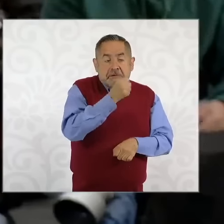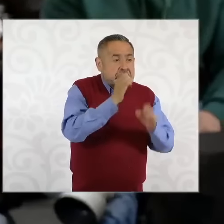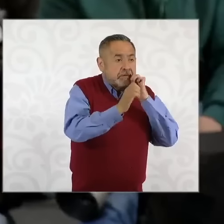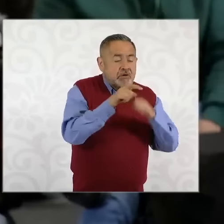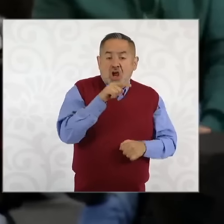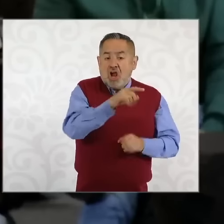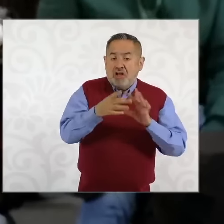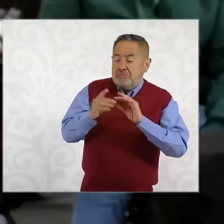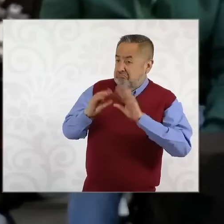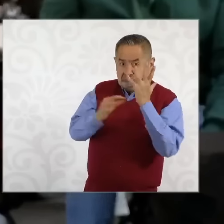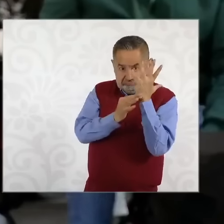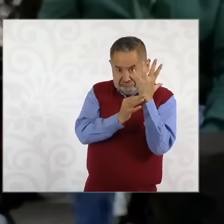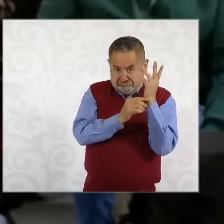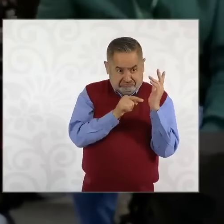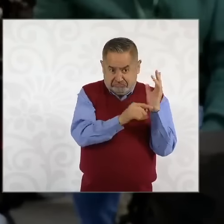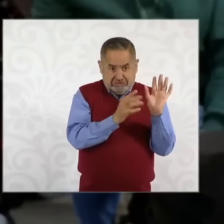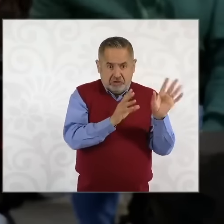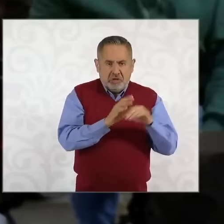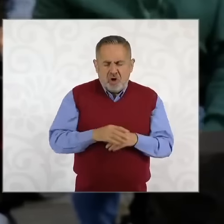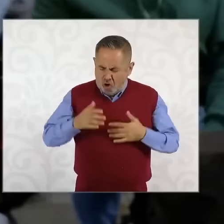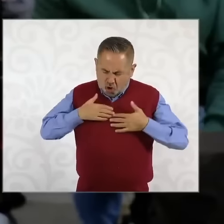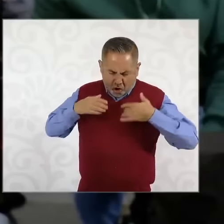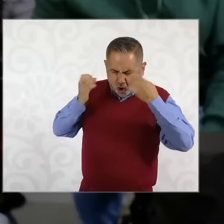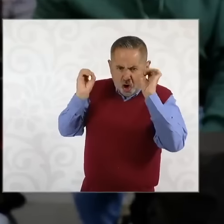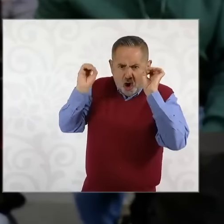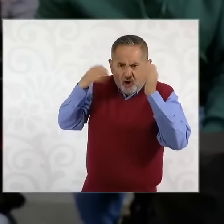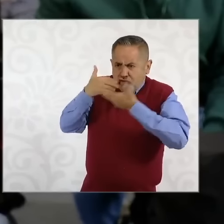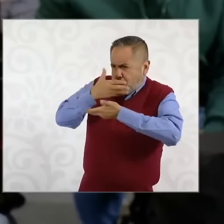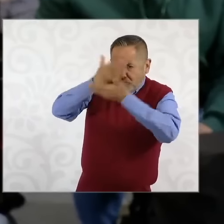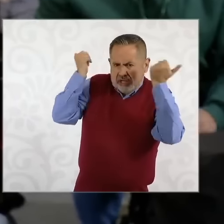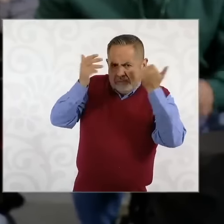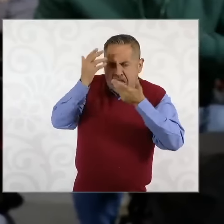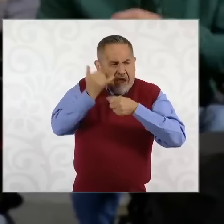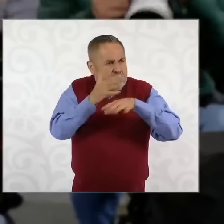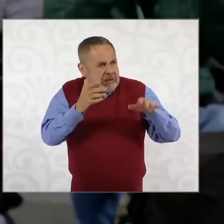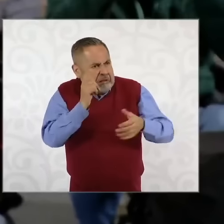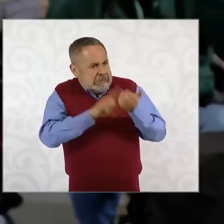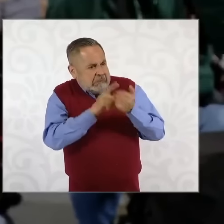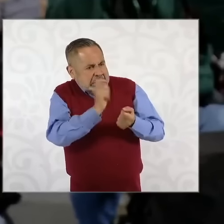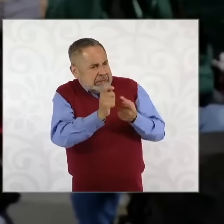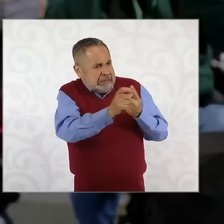cito textual que él no tenía ningún conocimiento ni información que apuntara que el licenciado,